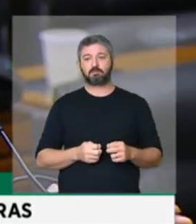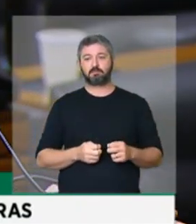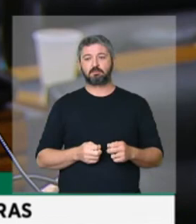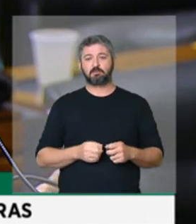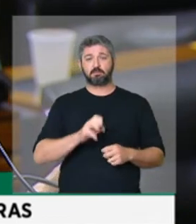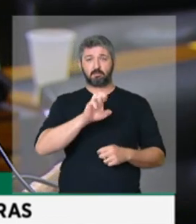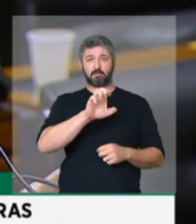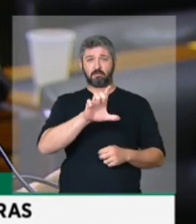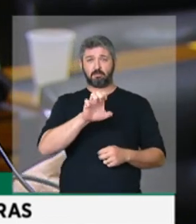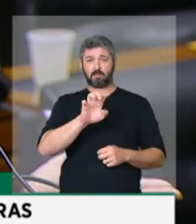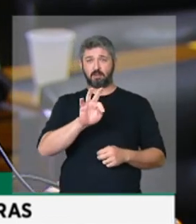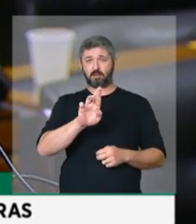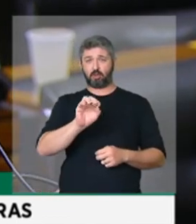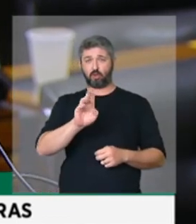PRESIDENTE, QUE A ELETROBRAS EXISTE HÁ QUANTOS ANOS E